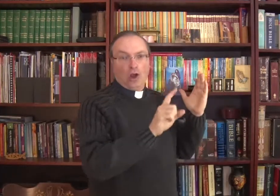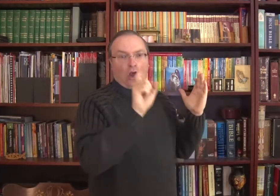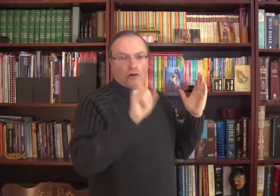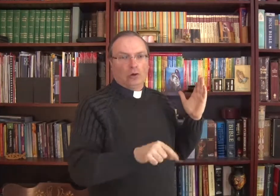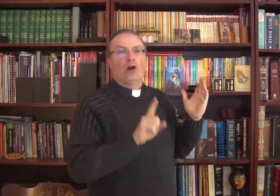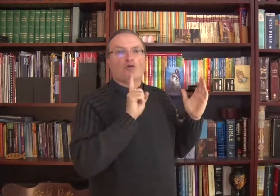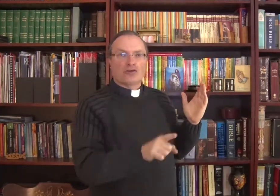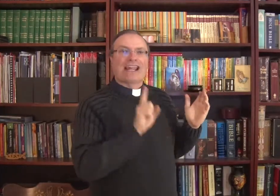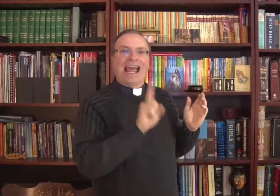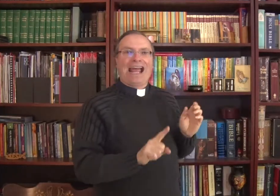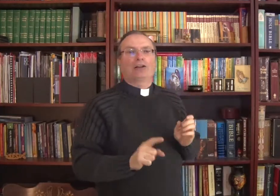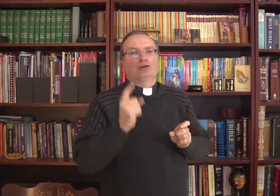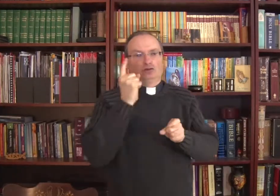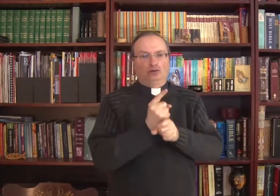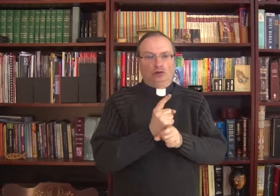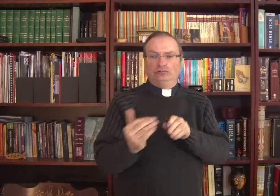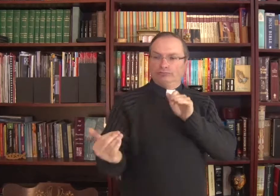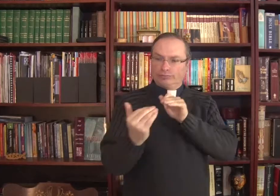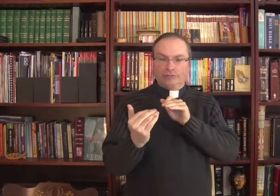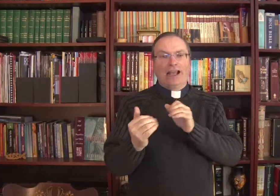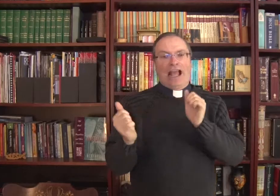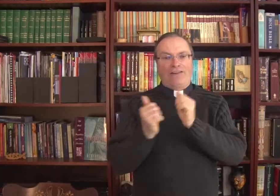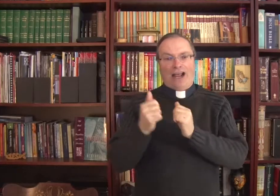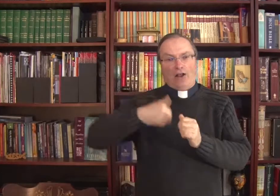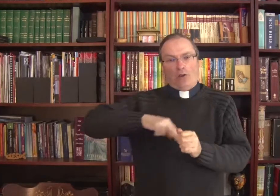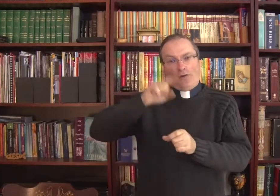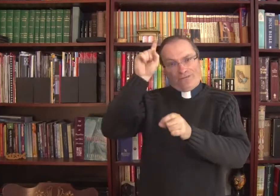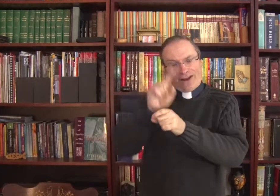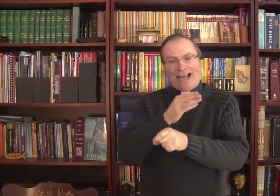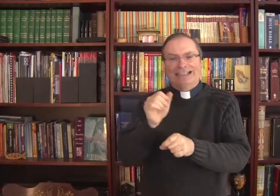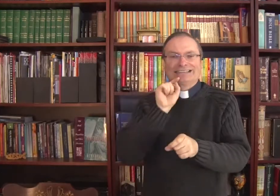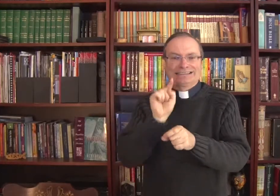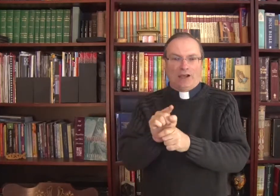on doit aussi être juste envers nos frères et sœurs.